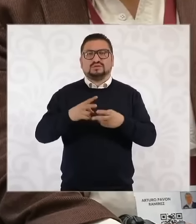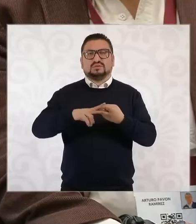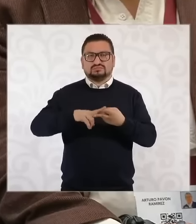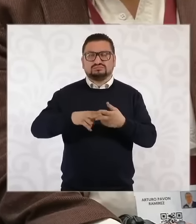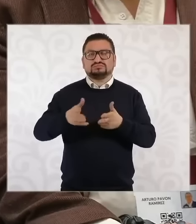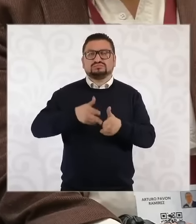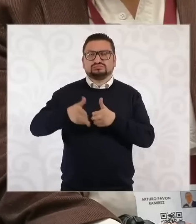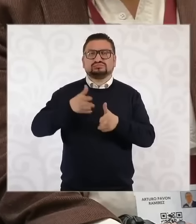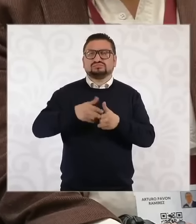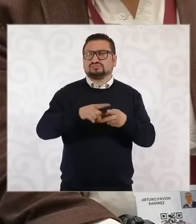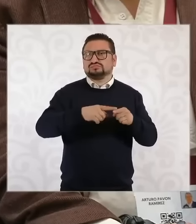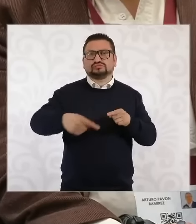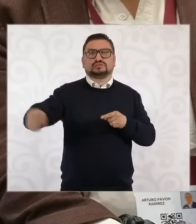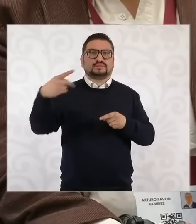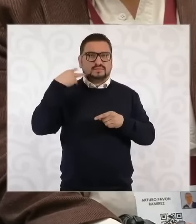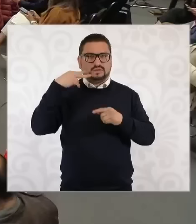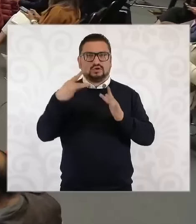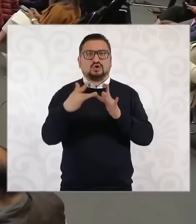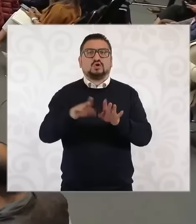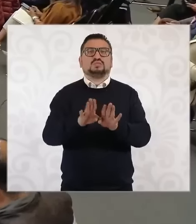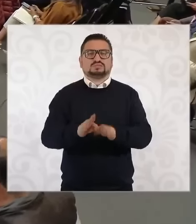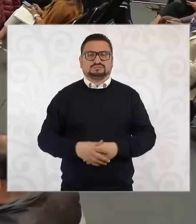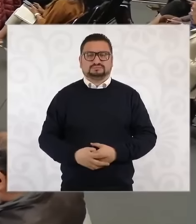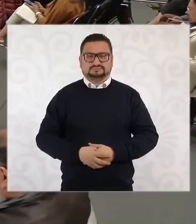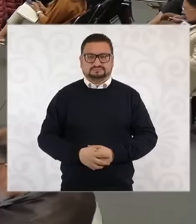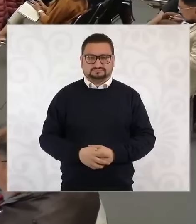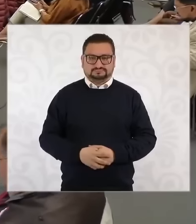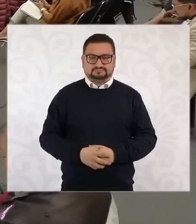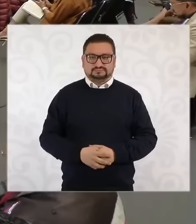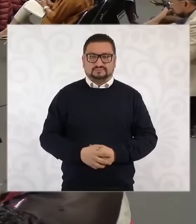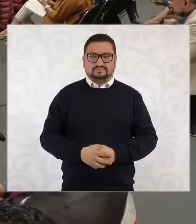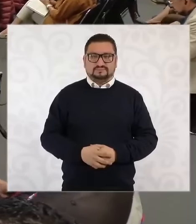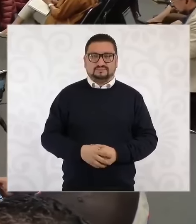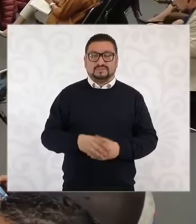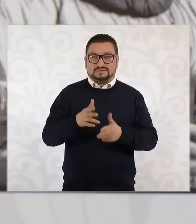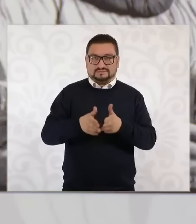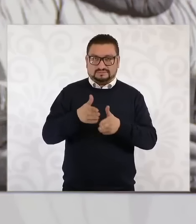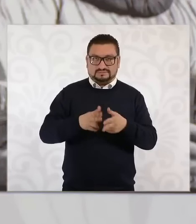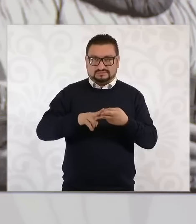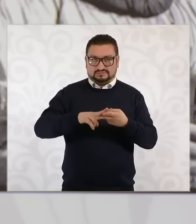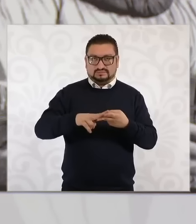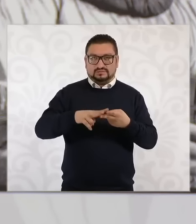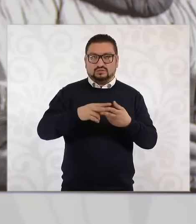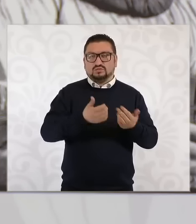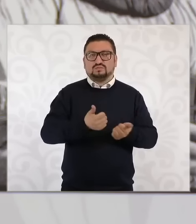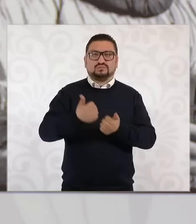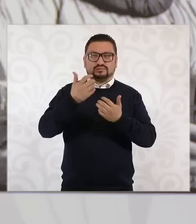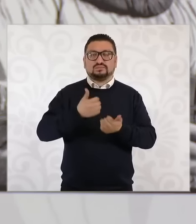conexión con el puerto de Veracruz. Está hay una vía de ferrocarril de carga que va a Veracruz.